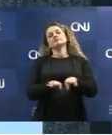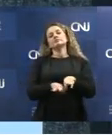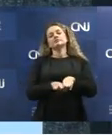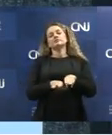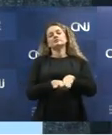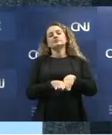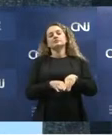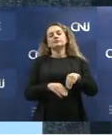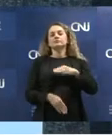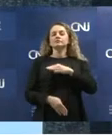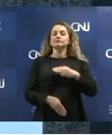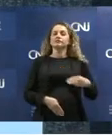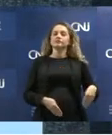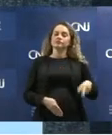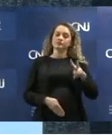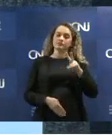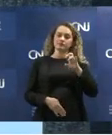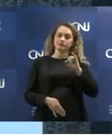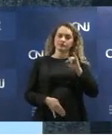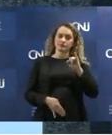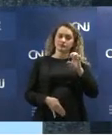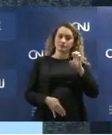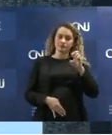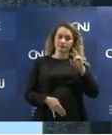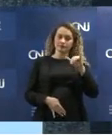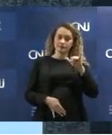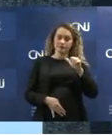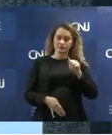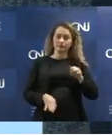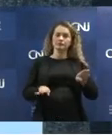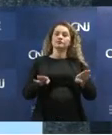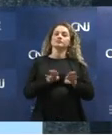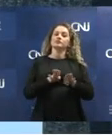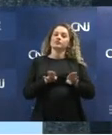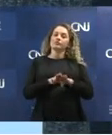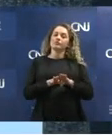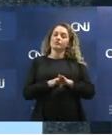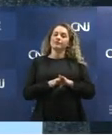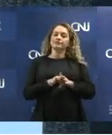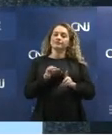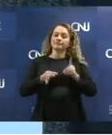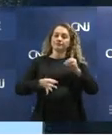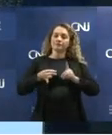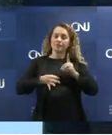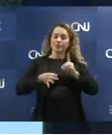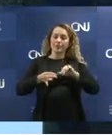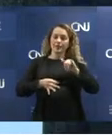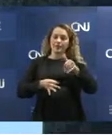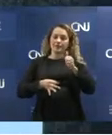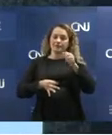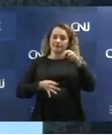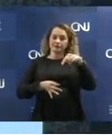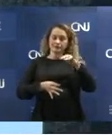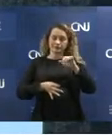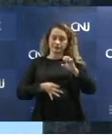desembargador Mauro Martins, desembargadora Salise Sanchotene e Jane Granzoto. Conselheiro Richard